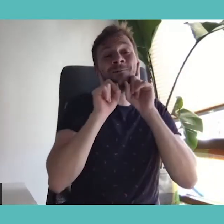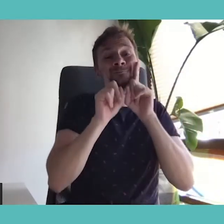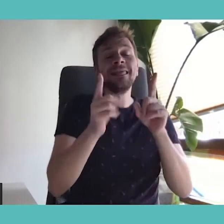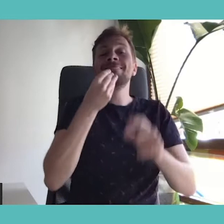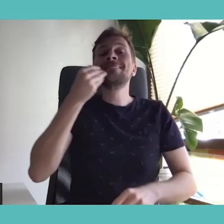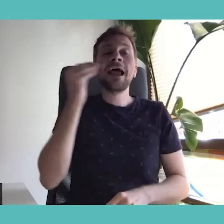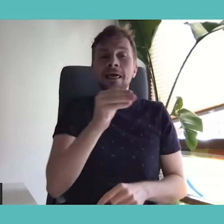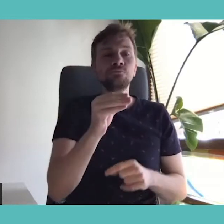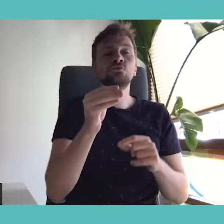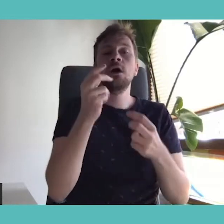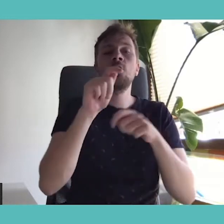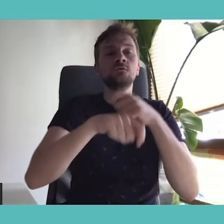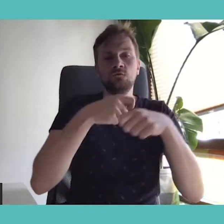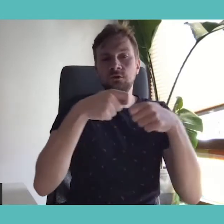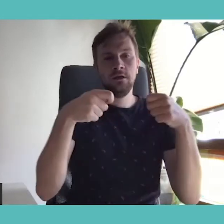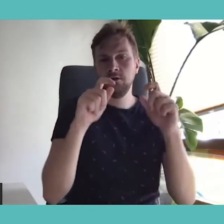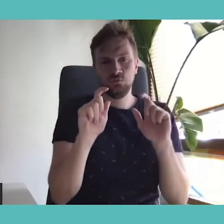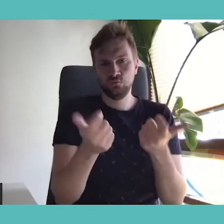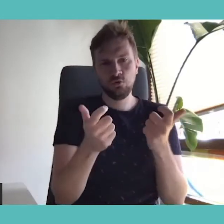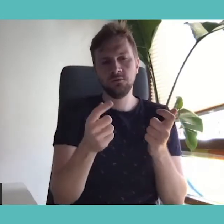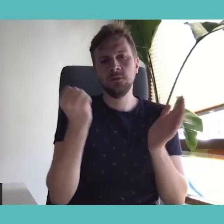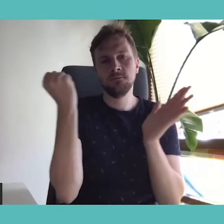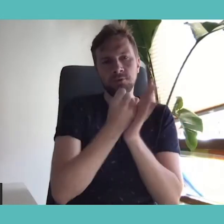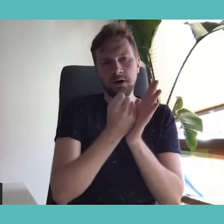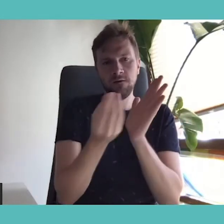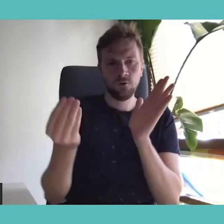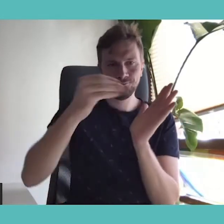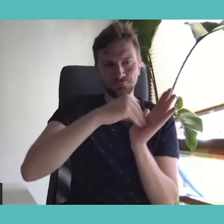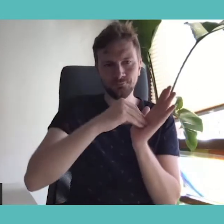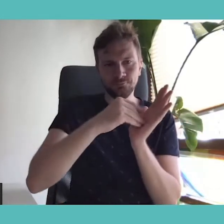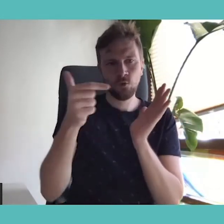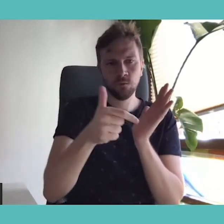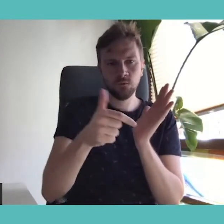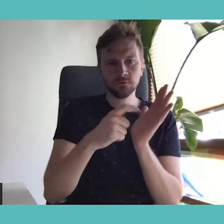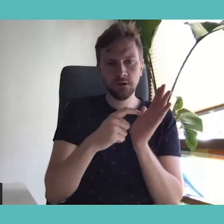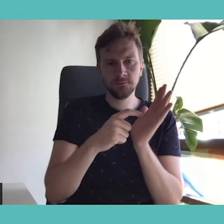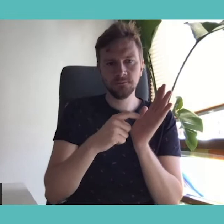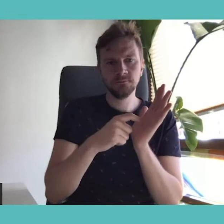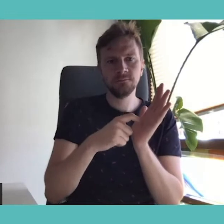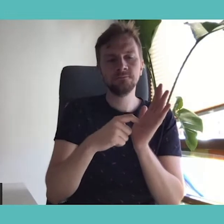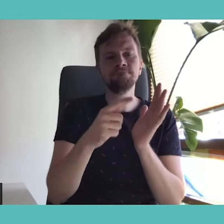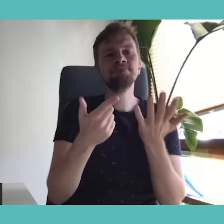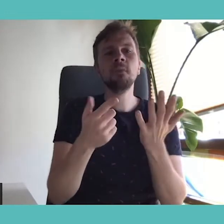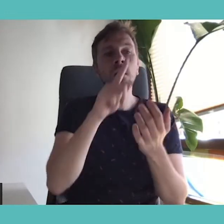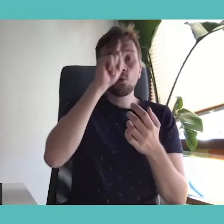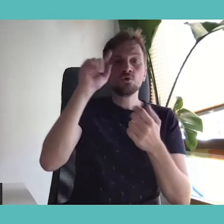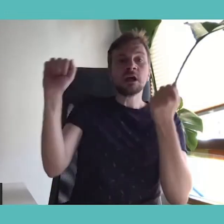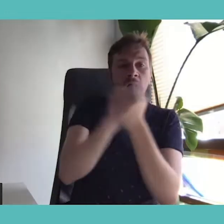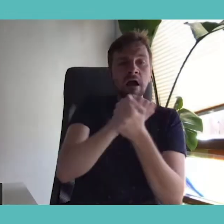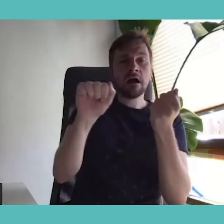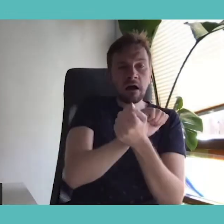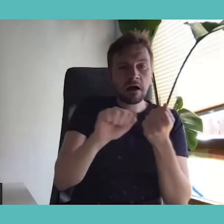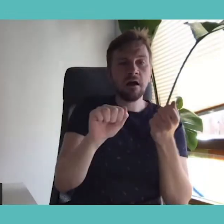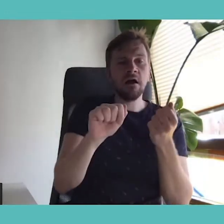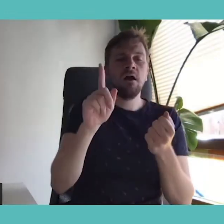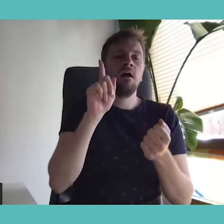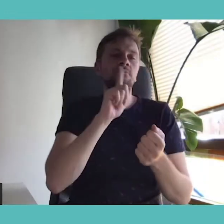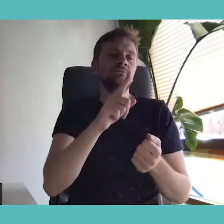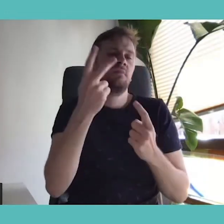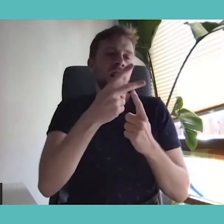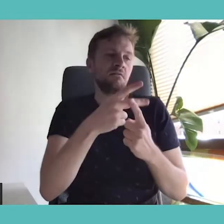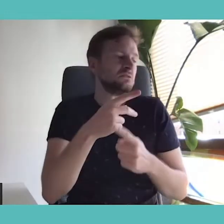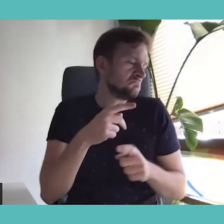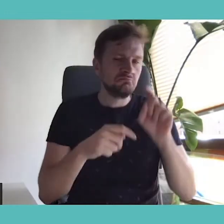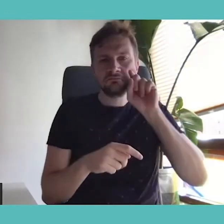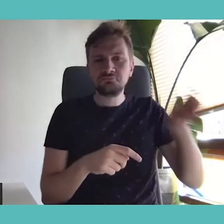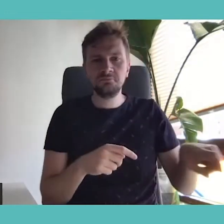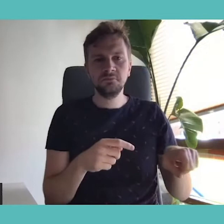Naprawdę najlepszym rozwiązaniem byłoby dodać obowiązek prawny, ludzie walczą, a telewizja to ignoruje.